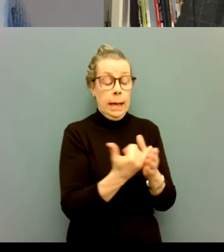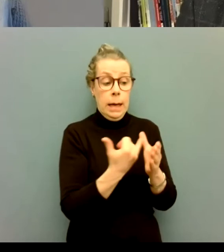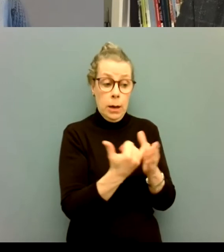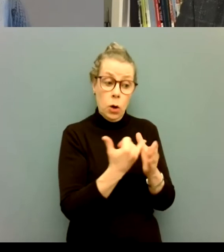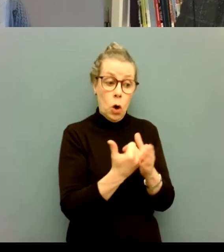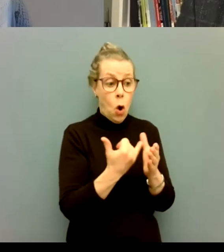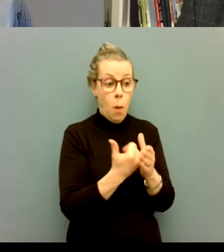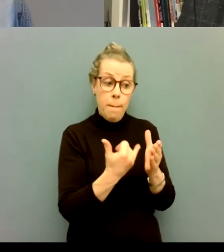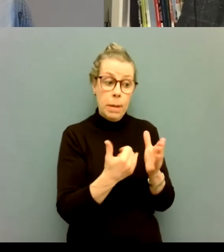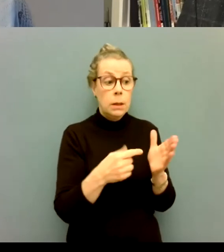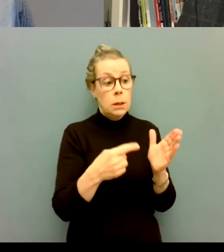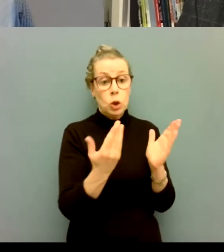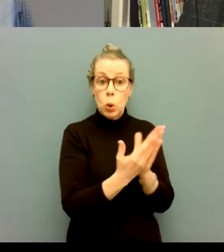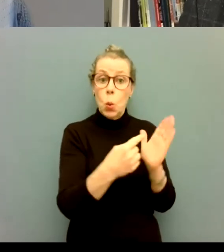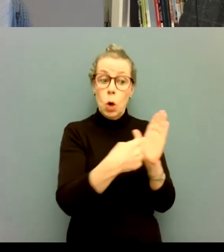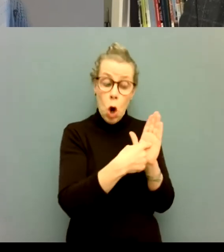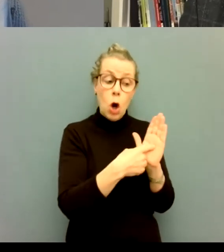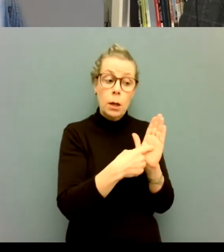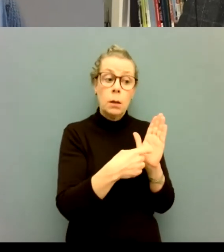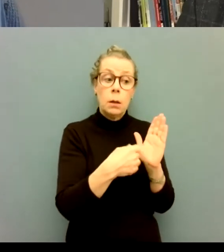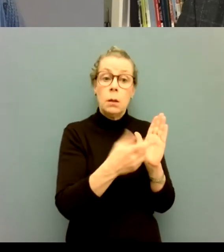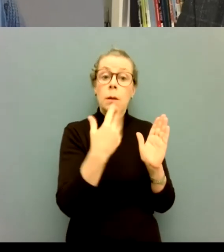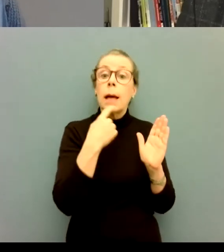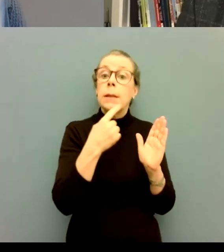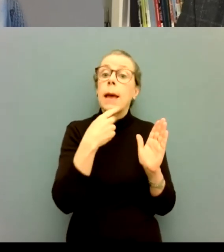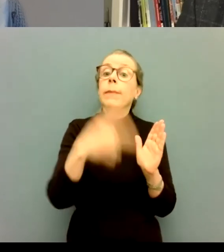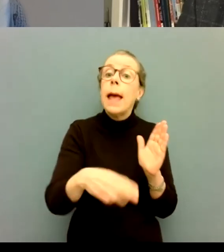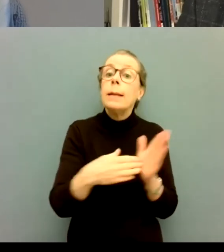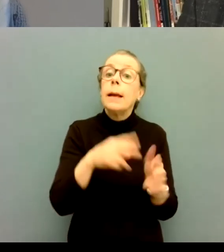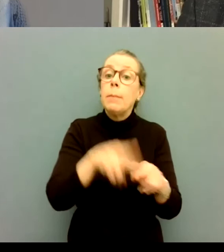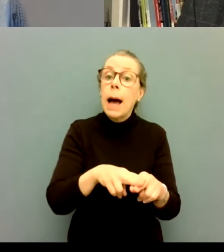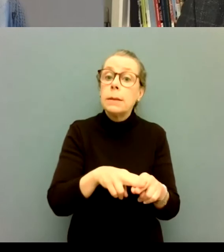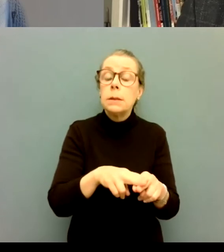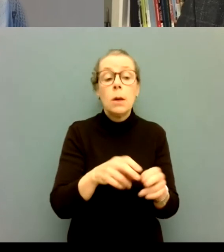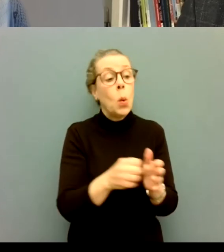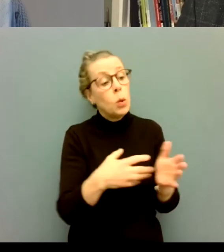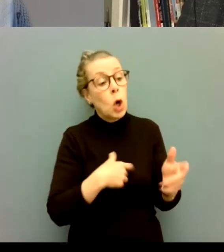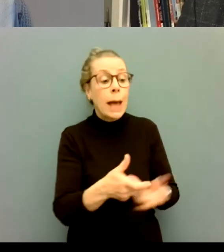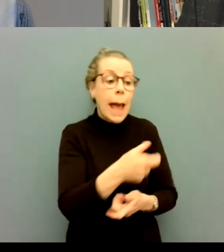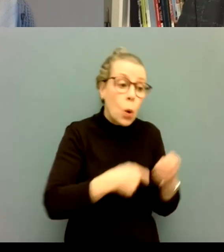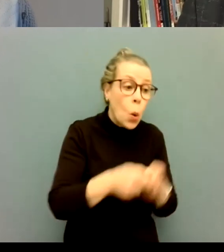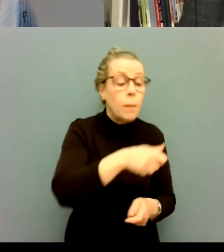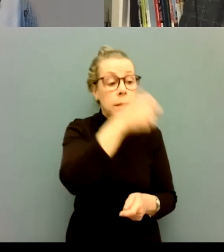skollagen neka en elev en plats, med hänvisning till organisatoriska-